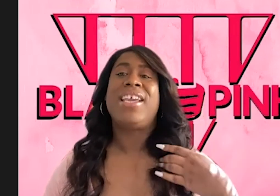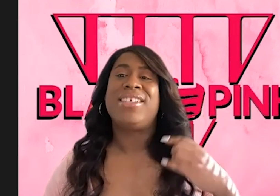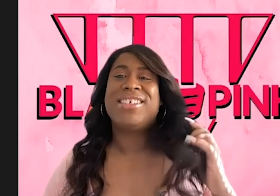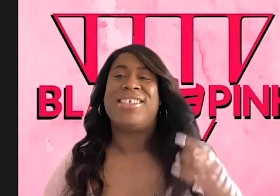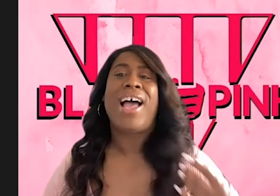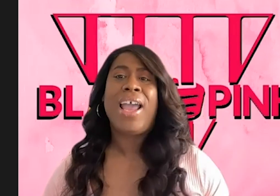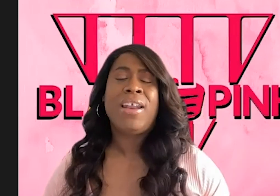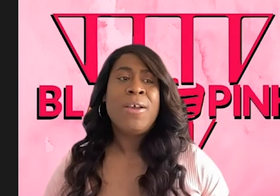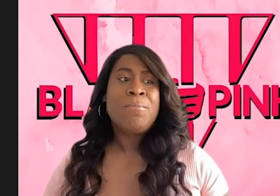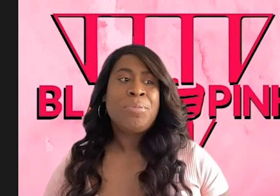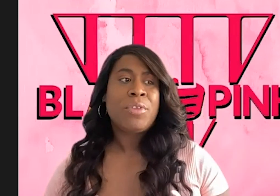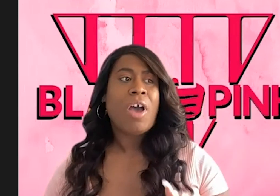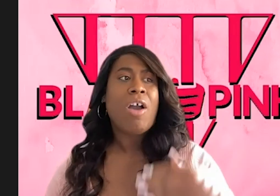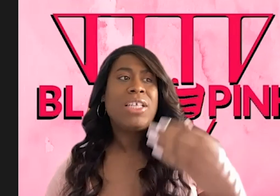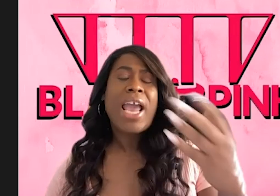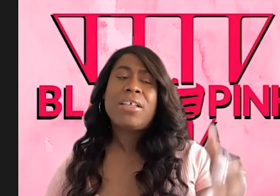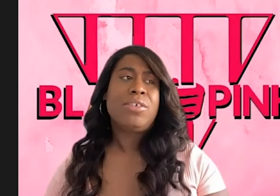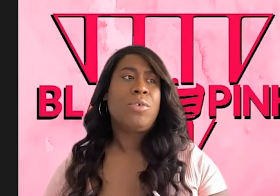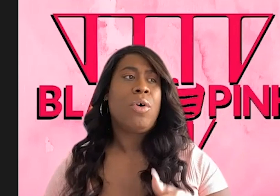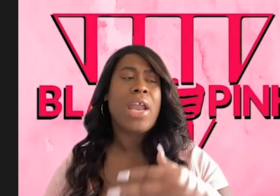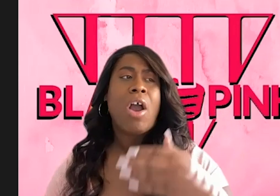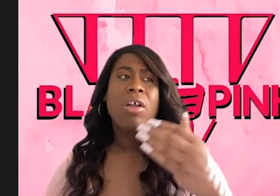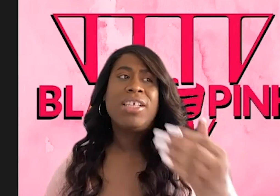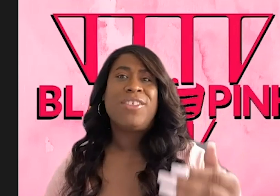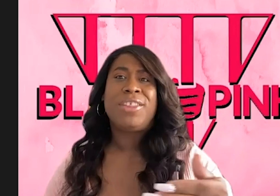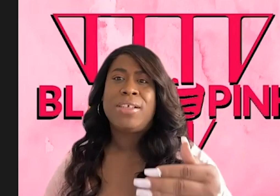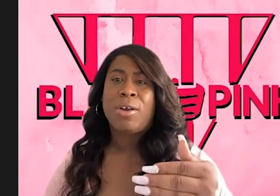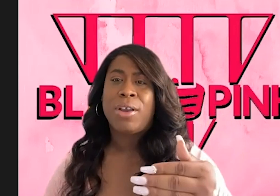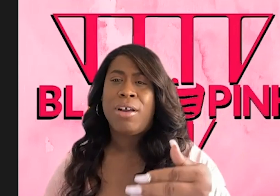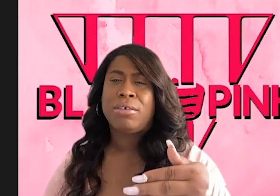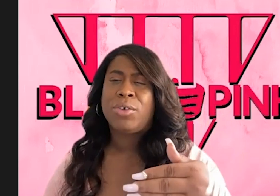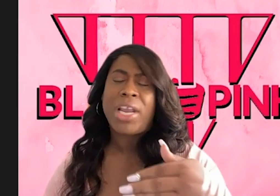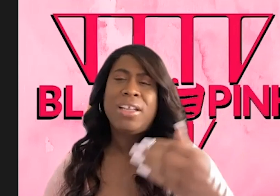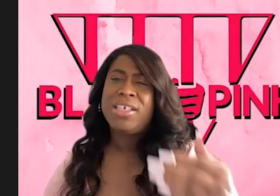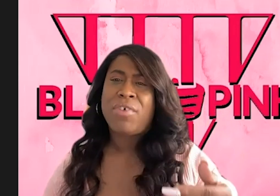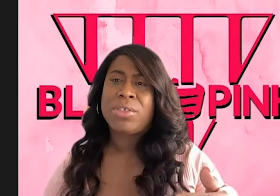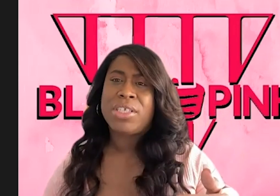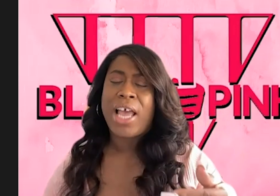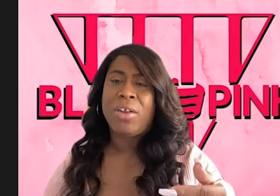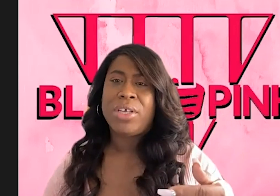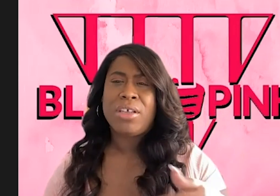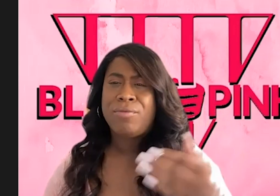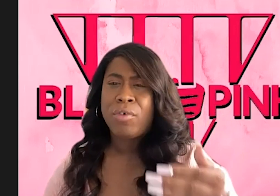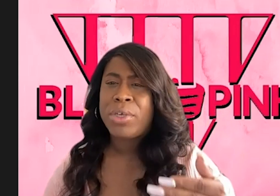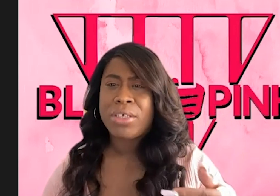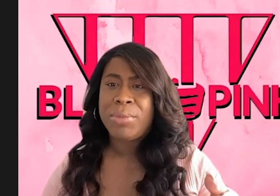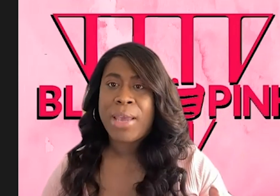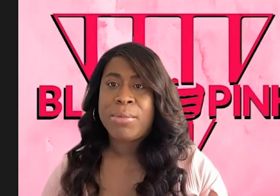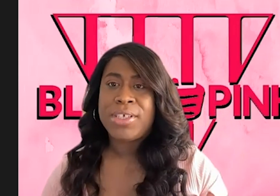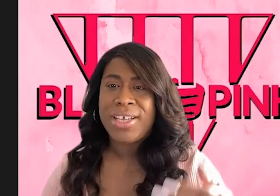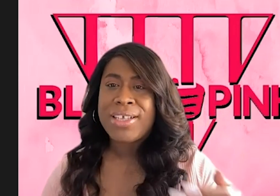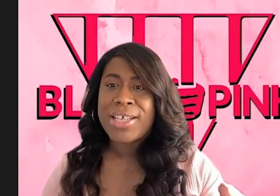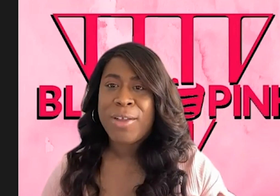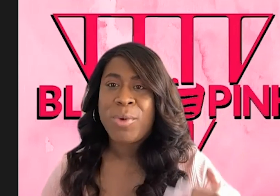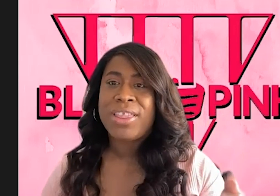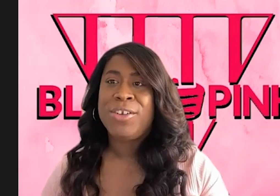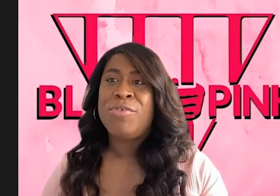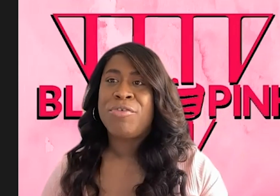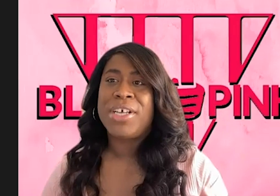que ellos decidan nuestros impuestos y todas estas otras cosas, están creando a estas personas como salarios. Por lo tanto, deberíamos poder dictar